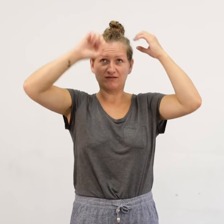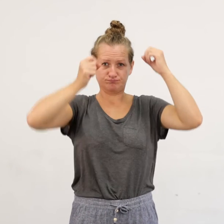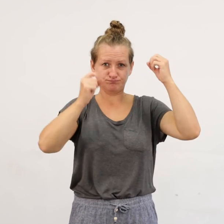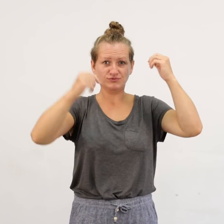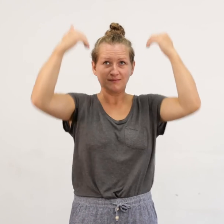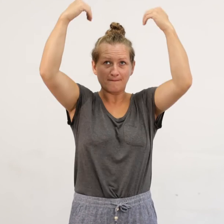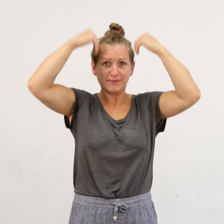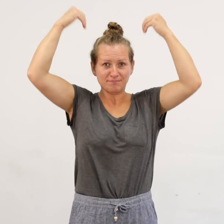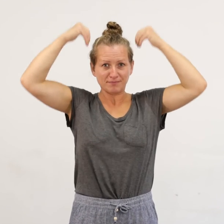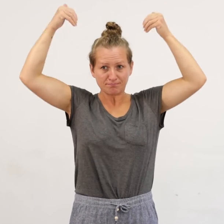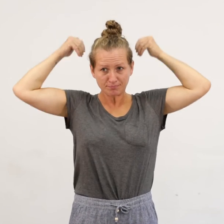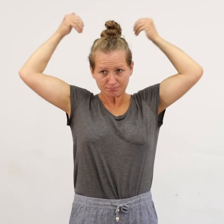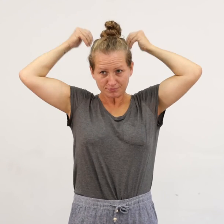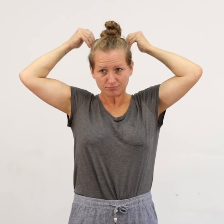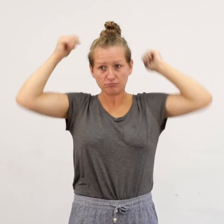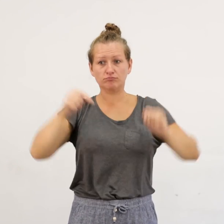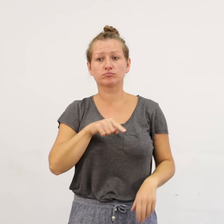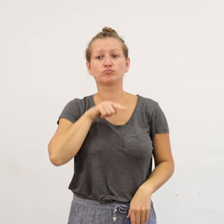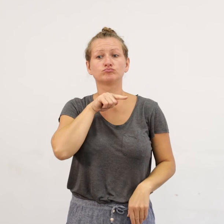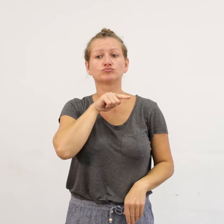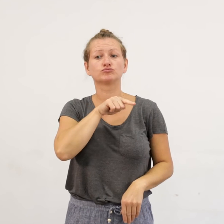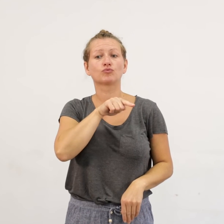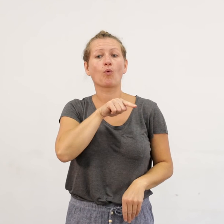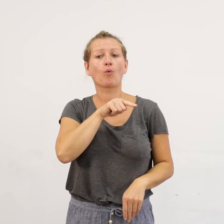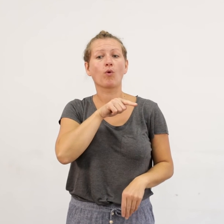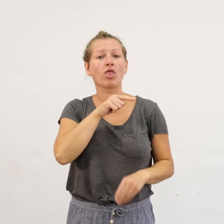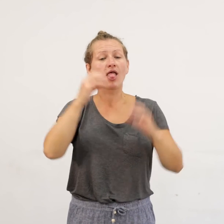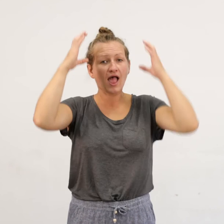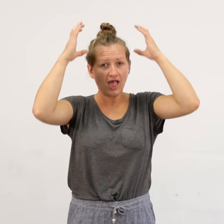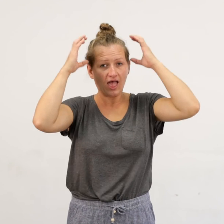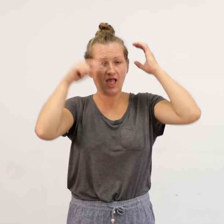Na hełm jest nałożony pokrowiec w kamuflażu pustynnym.